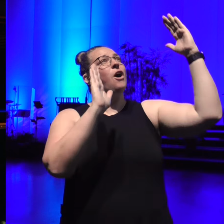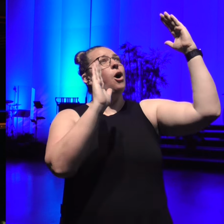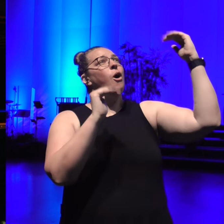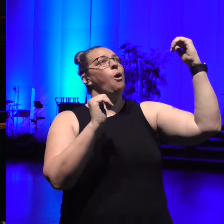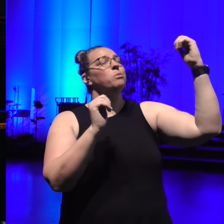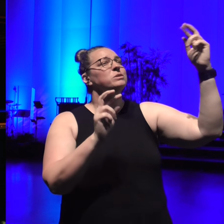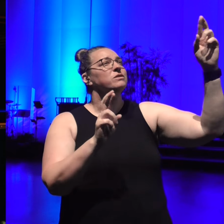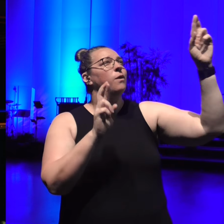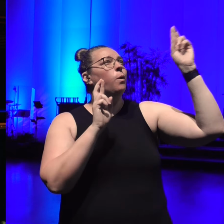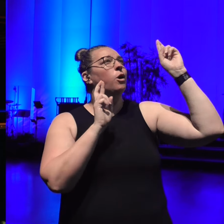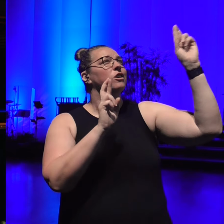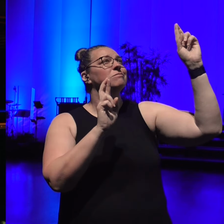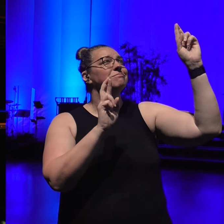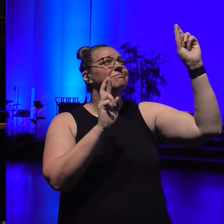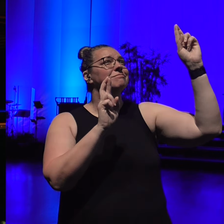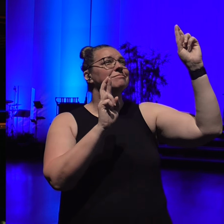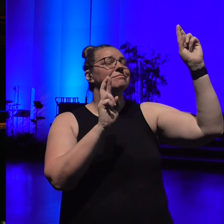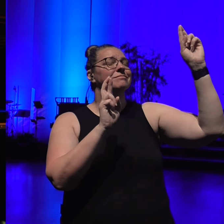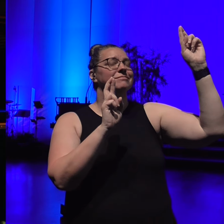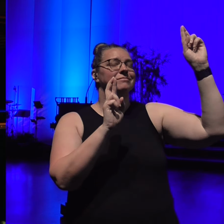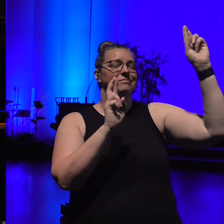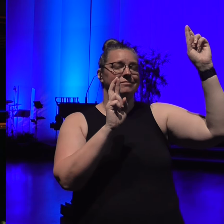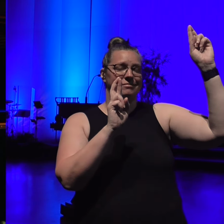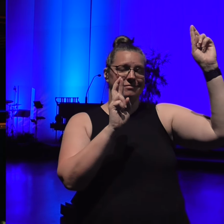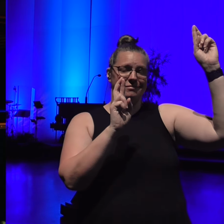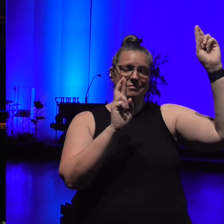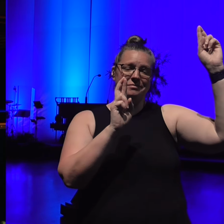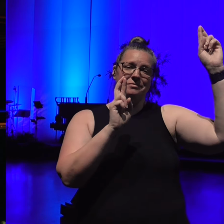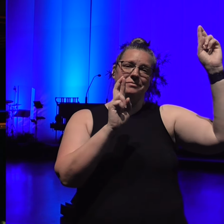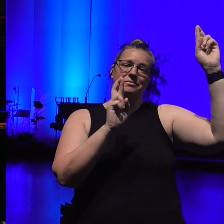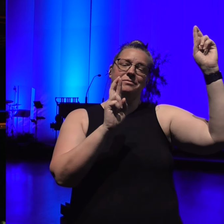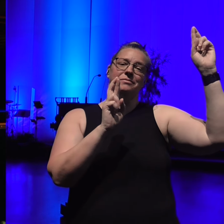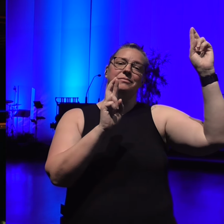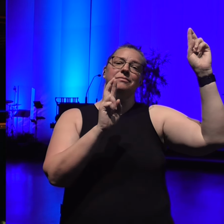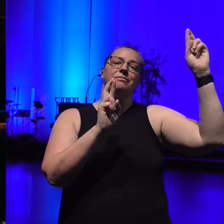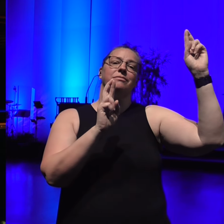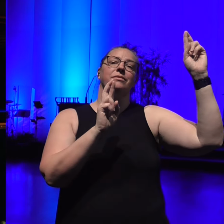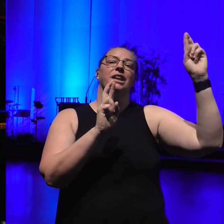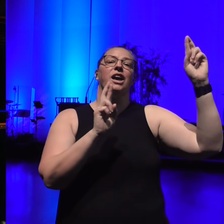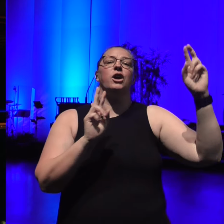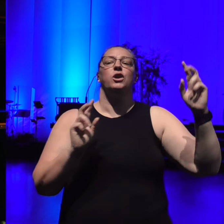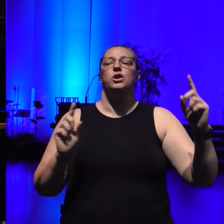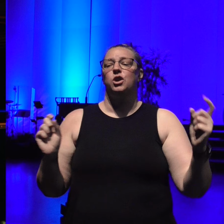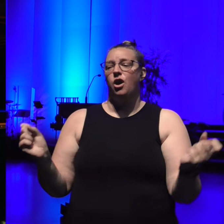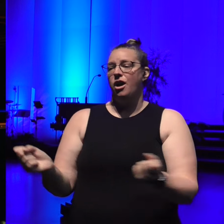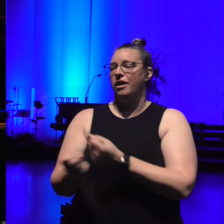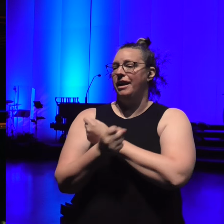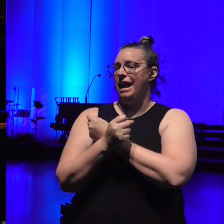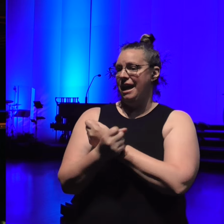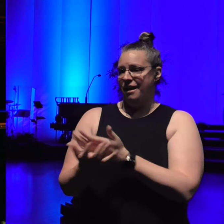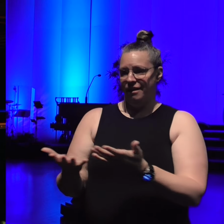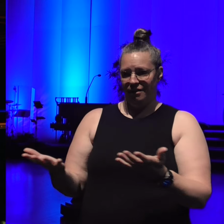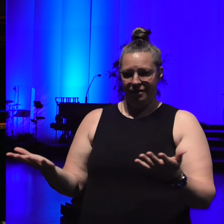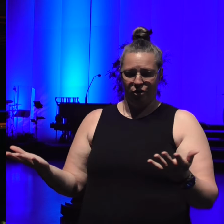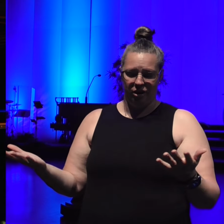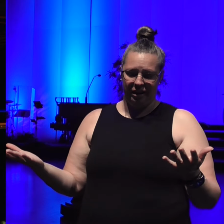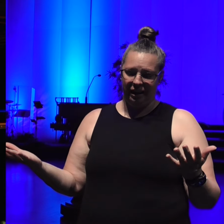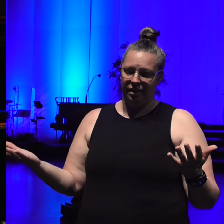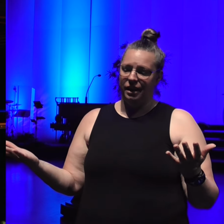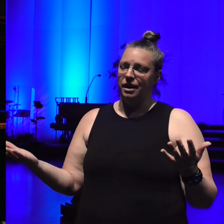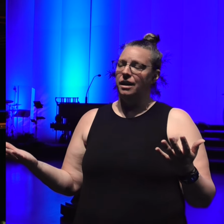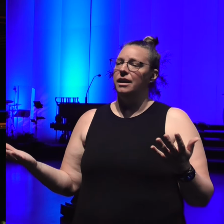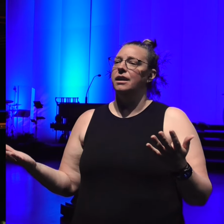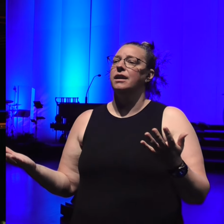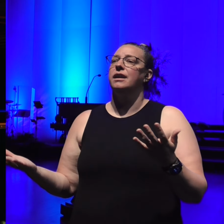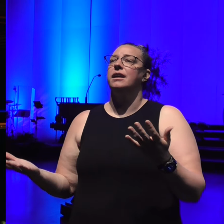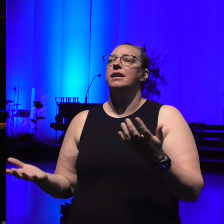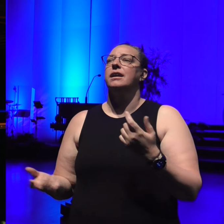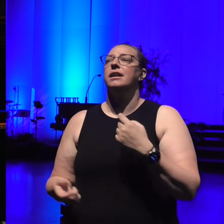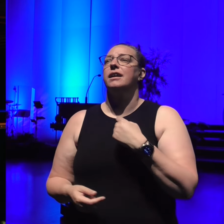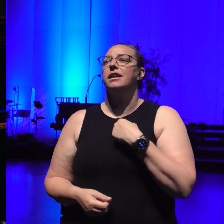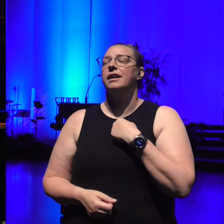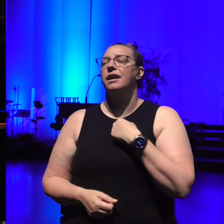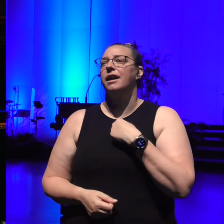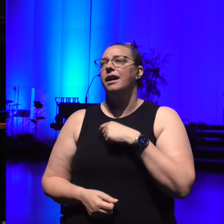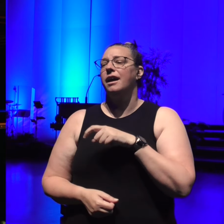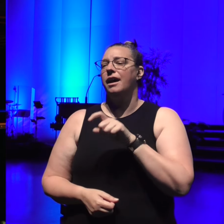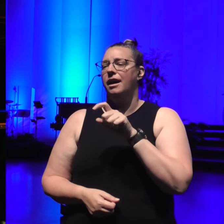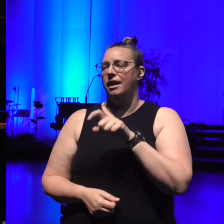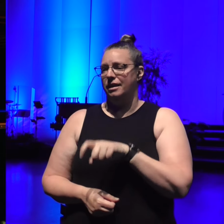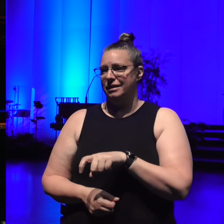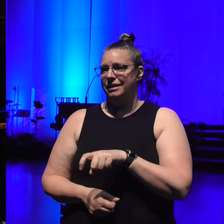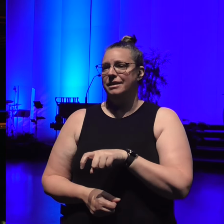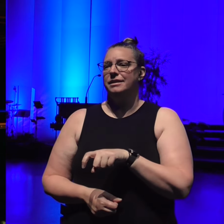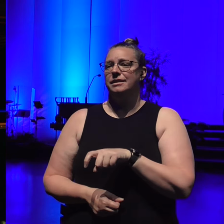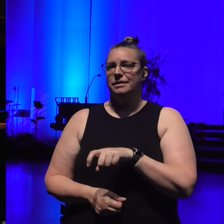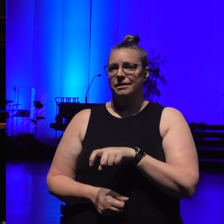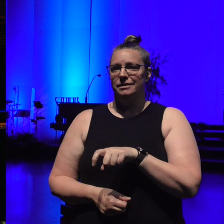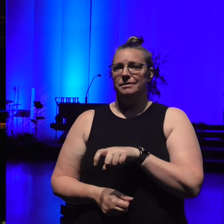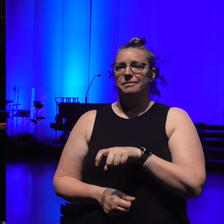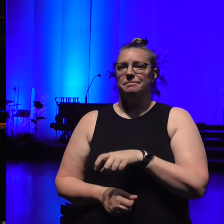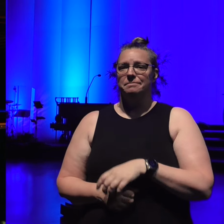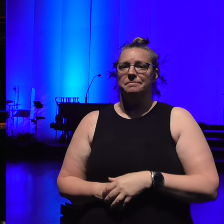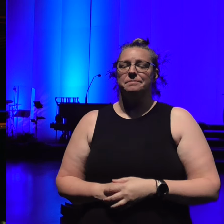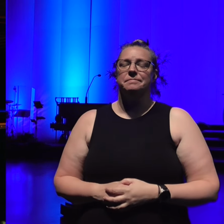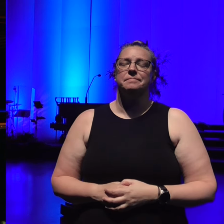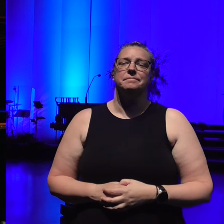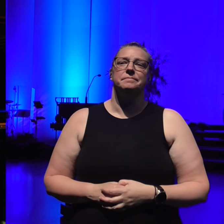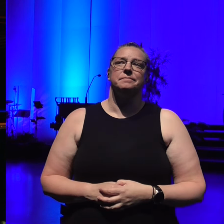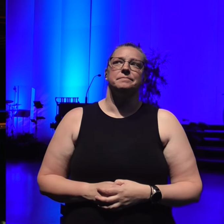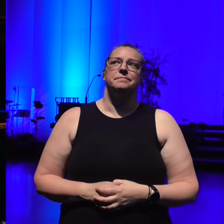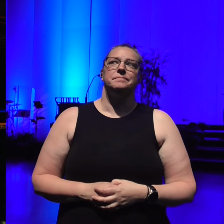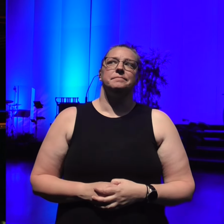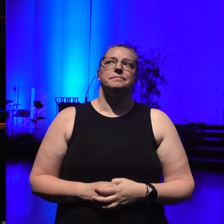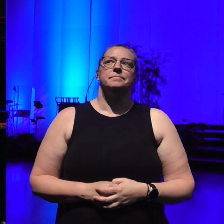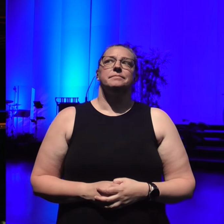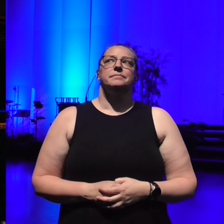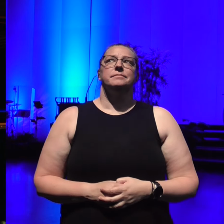y eres [Música] todo lo que necesito.